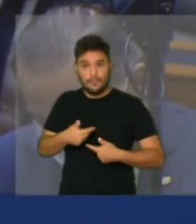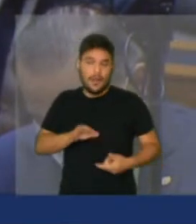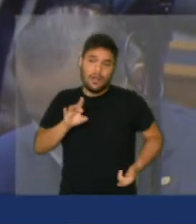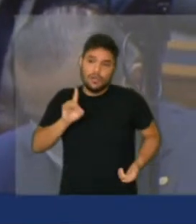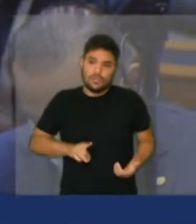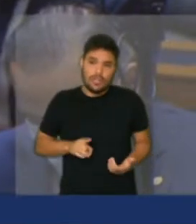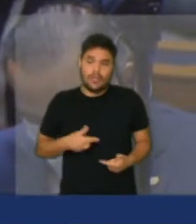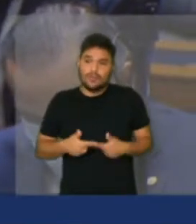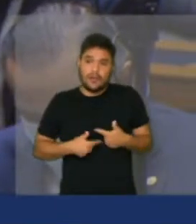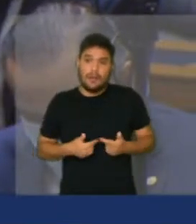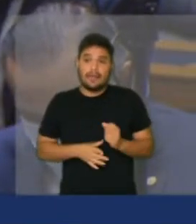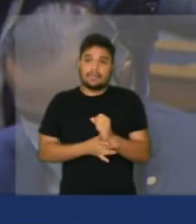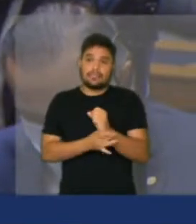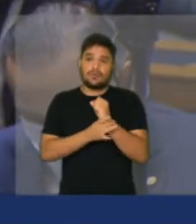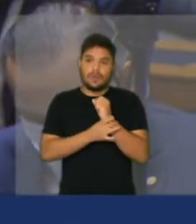ASSEGURADO. A LEI 11141, IMPÔS UM AFASTAMENTO